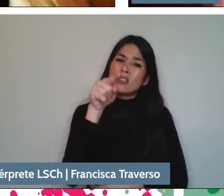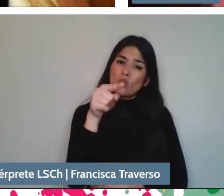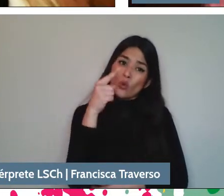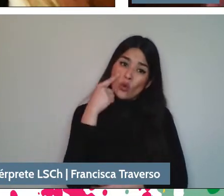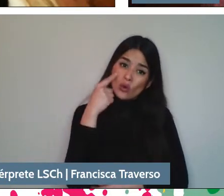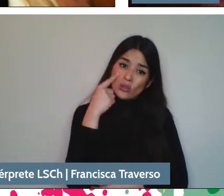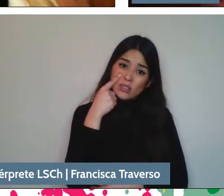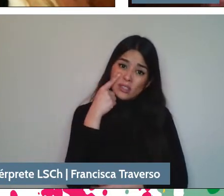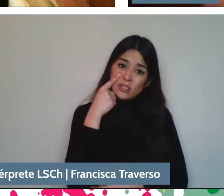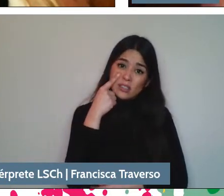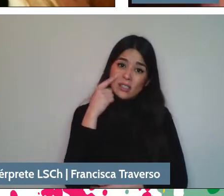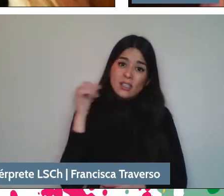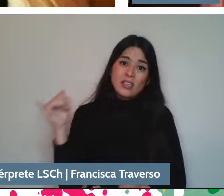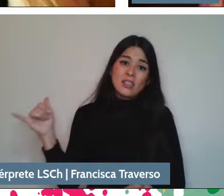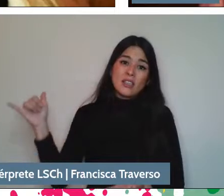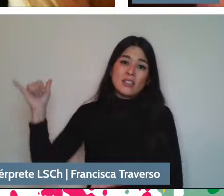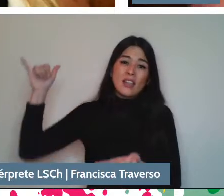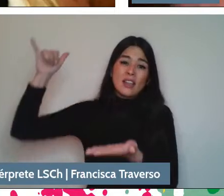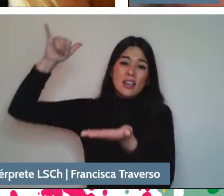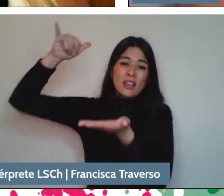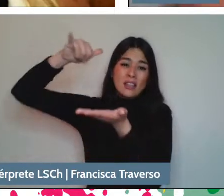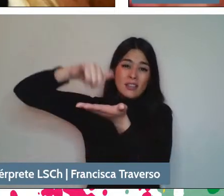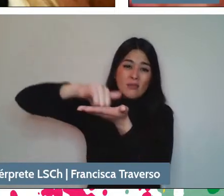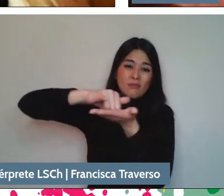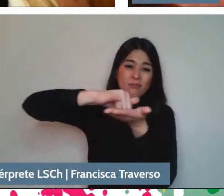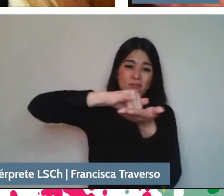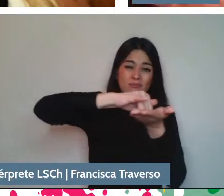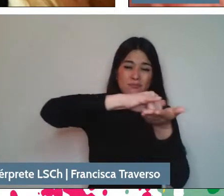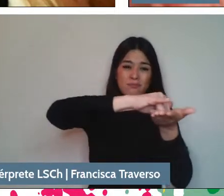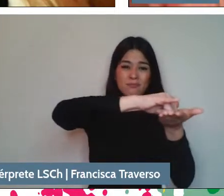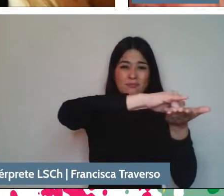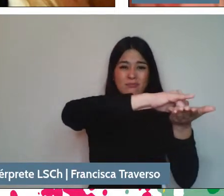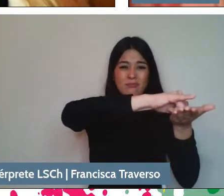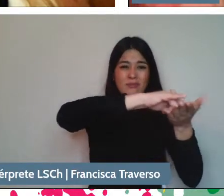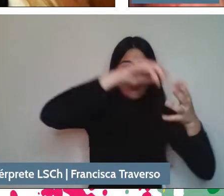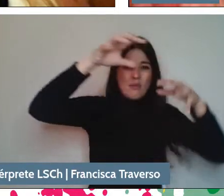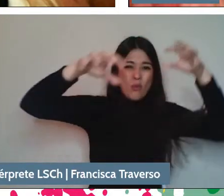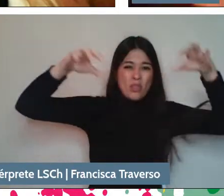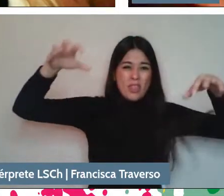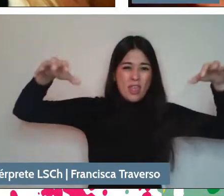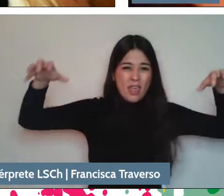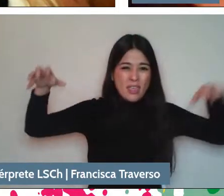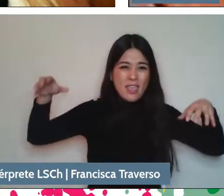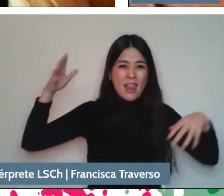Se aterriza en un altiplano, ¿verdad? Rodeado de unas montañas negras porque son como abismo.